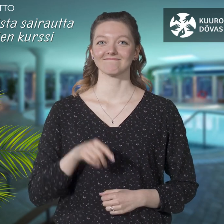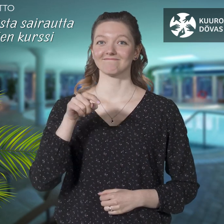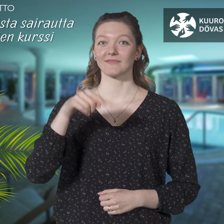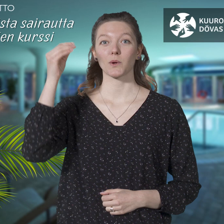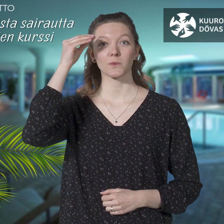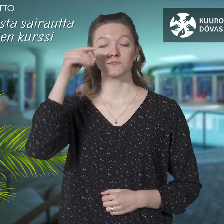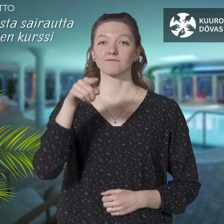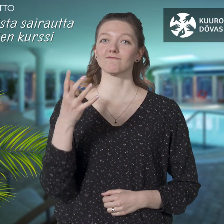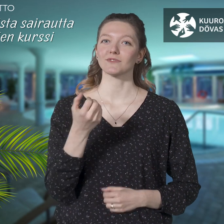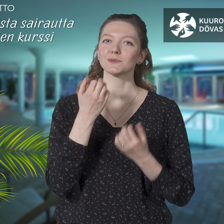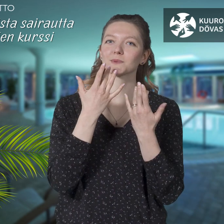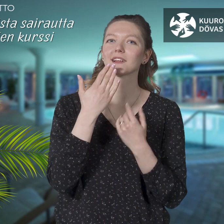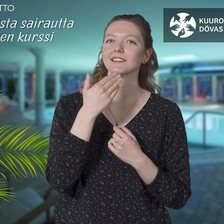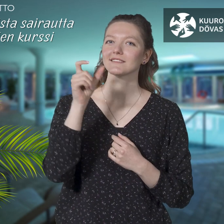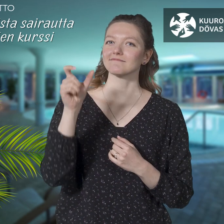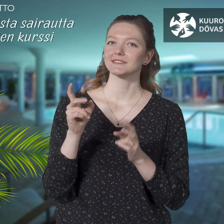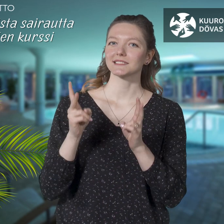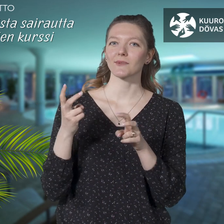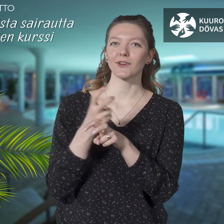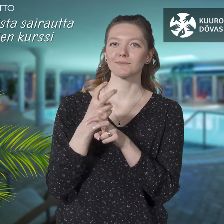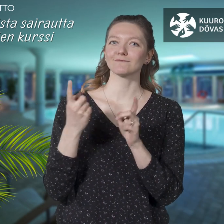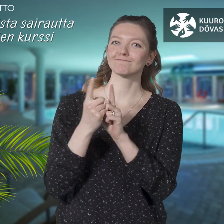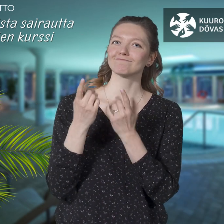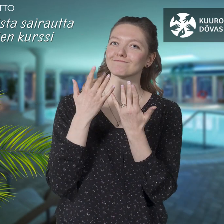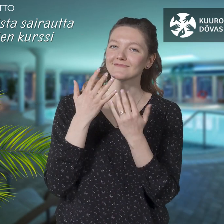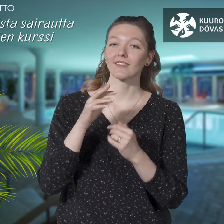Kurssilla voit vaihtaa kokemuksia samassa tilanteessa olevien kanssa -